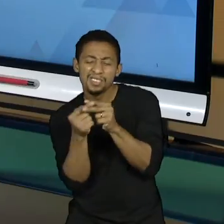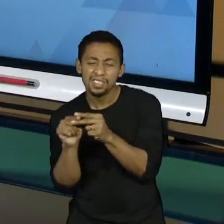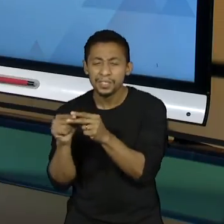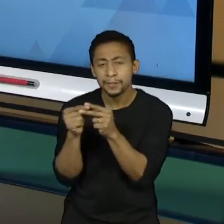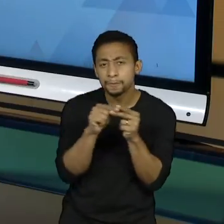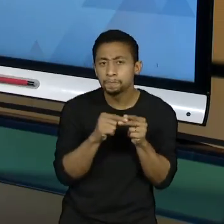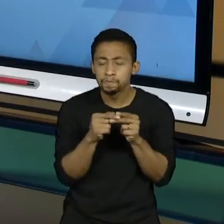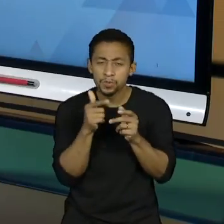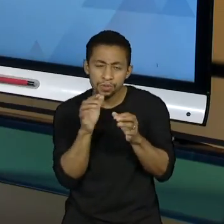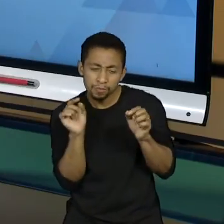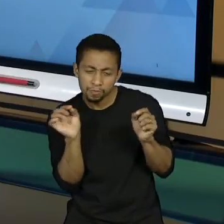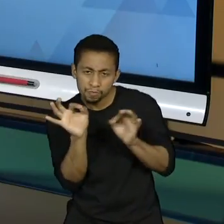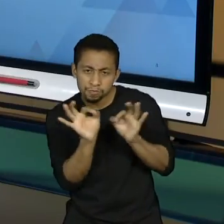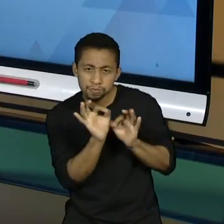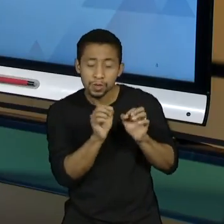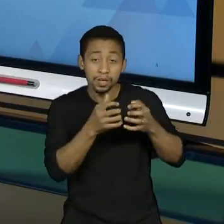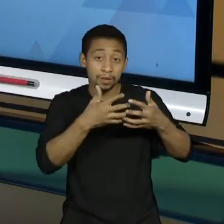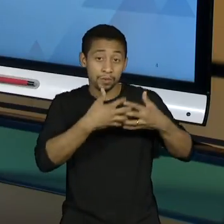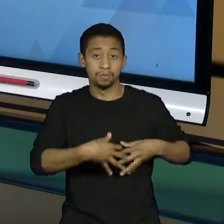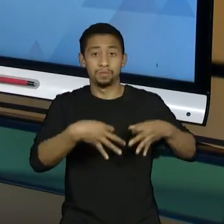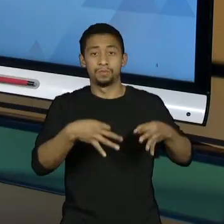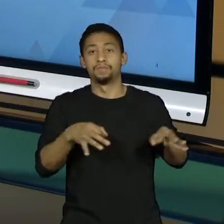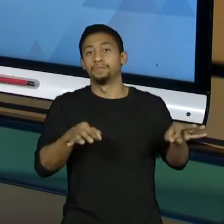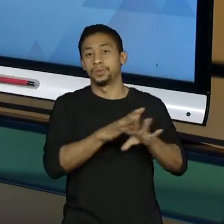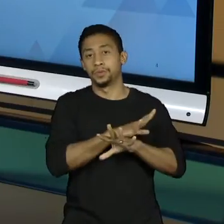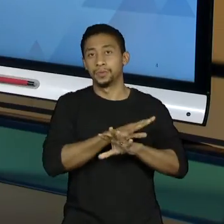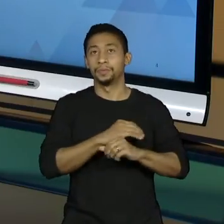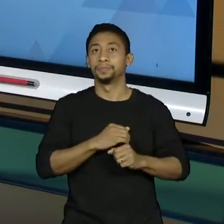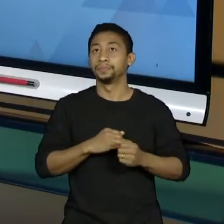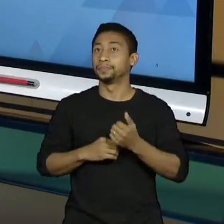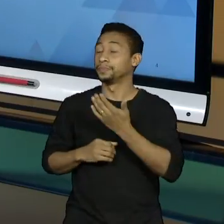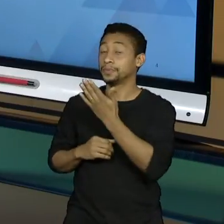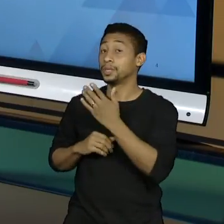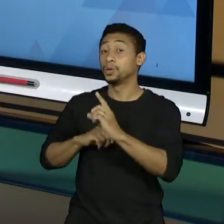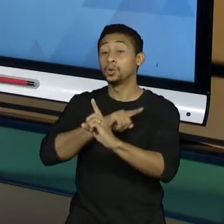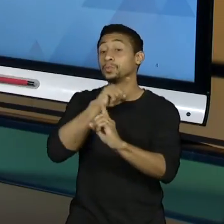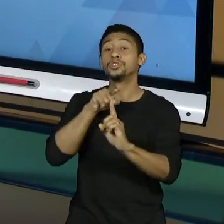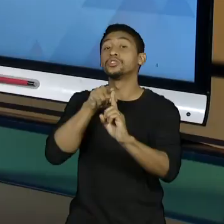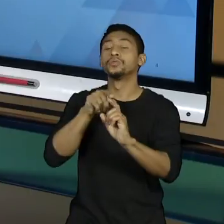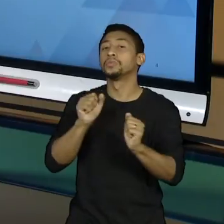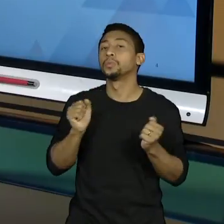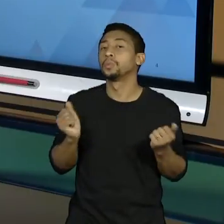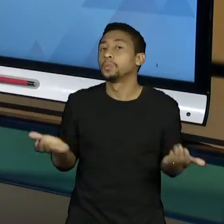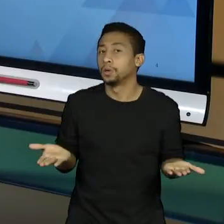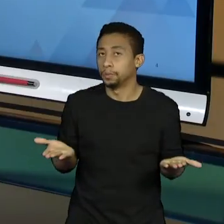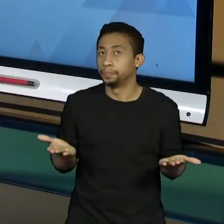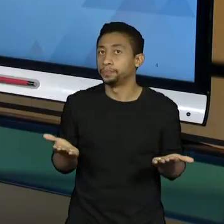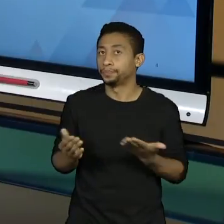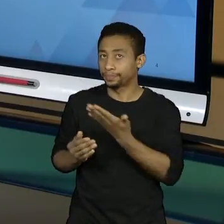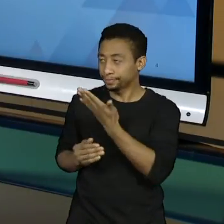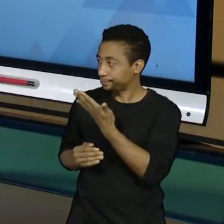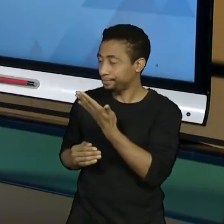SISTEMA ESTÁ TERMINADO. QUAIS SÃO OS OBJETIVOS DESTE MÓDULO? "VALIDAÇÃO DOS RESULTADOS", A